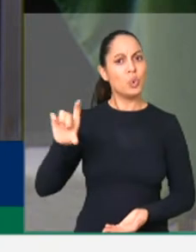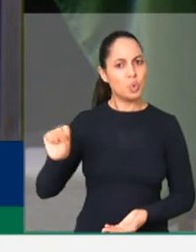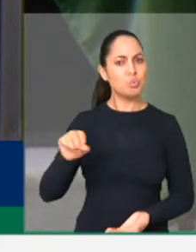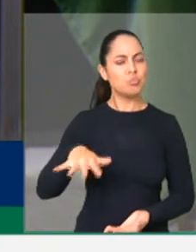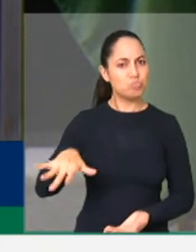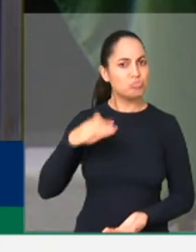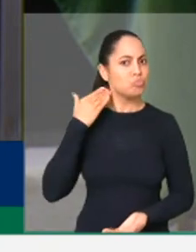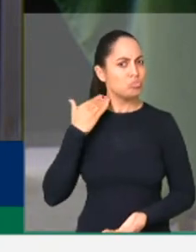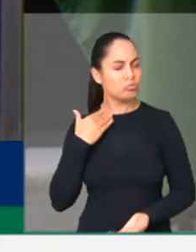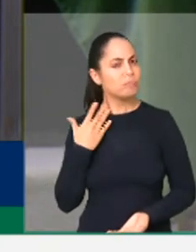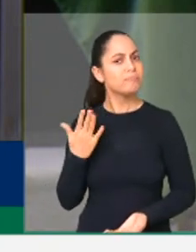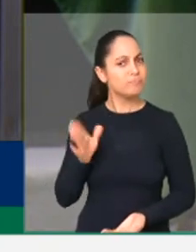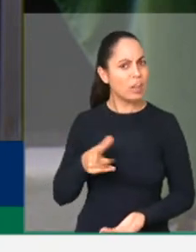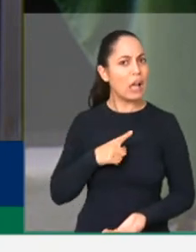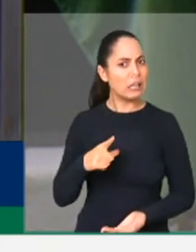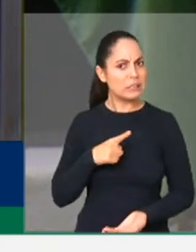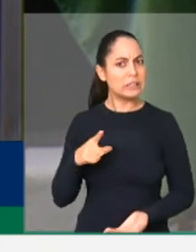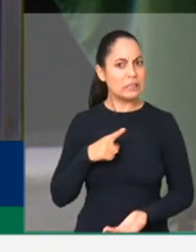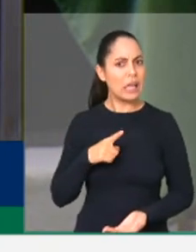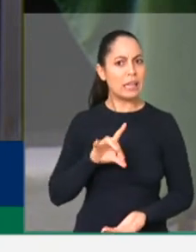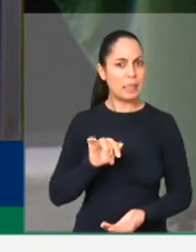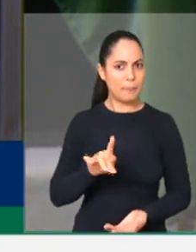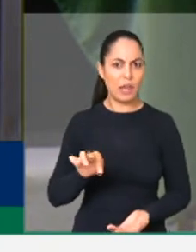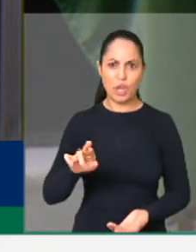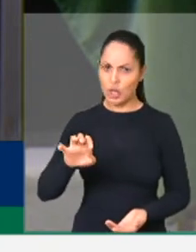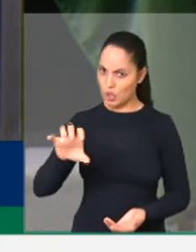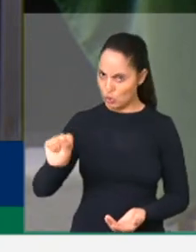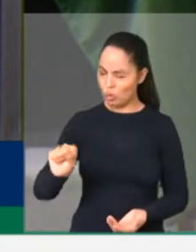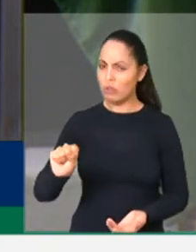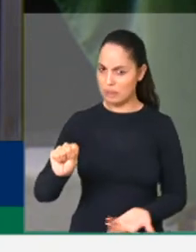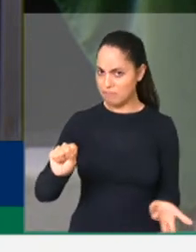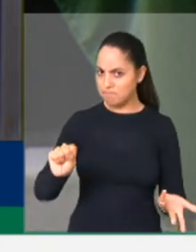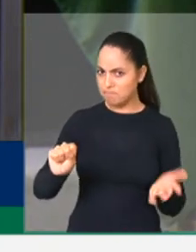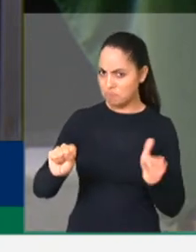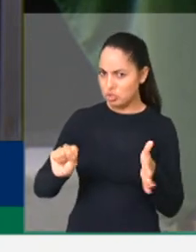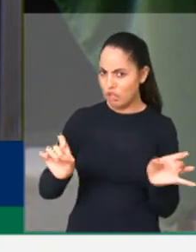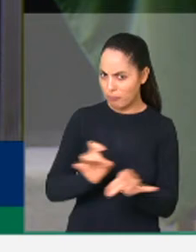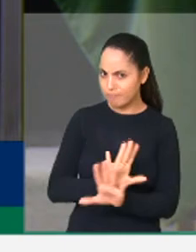EXCLUÍDO DO CÔMPUTO DO SALDO DEVEDOR TORNARIA SEM QUALQUER ATRATIVIDADE A ADESÃO AS ESTRATÉGIAS DE QUITAÇÃO E